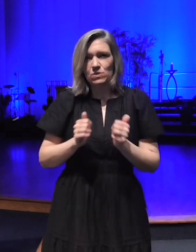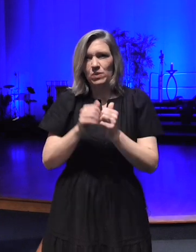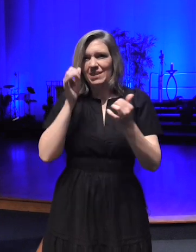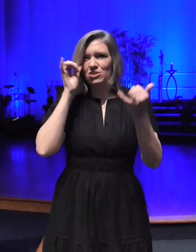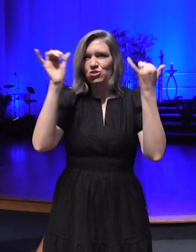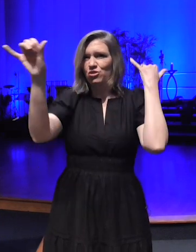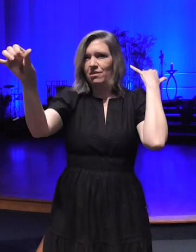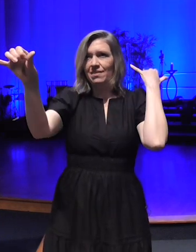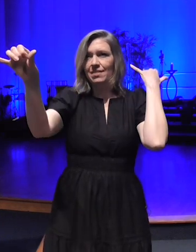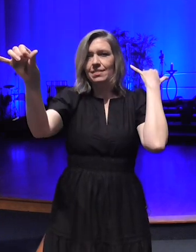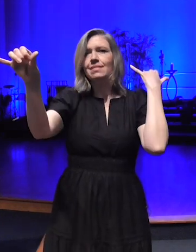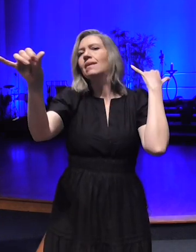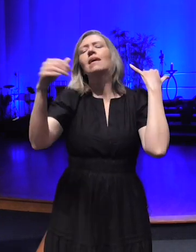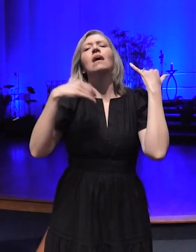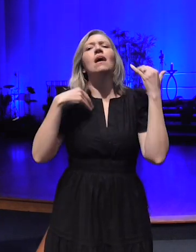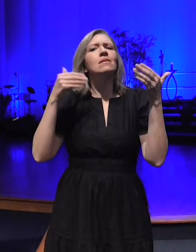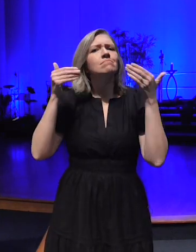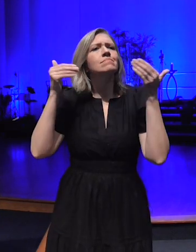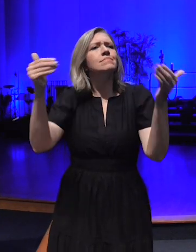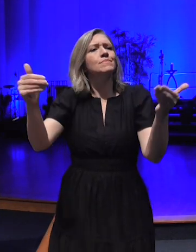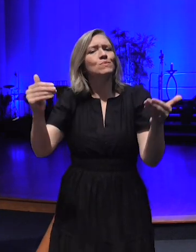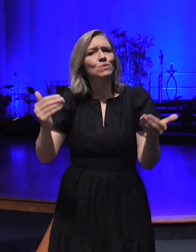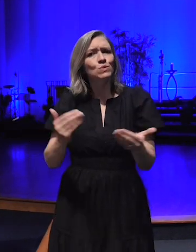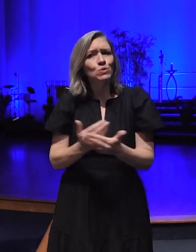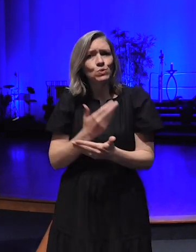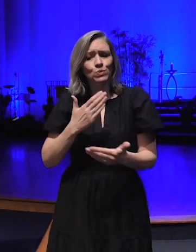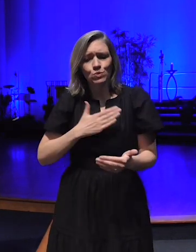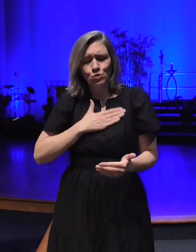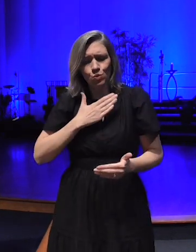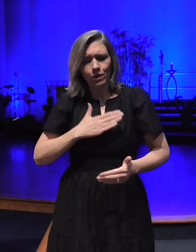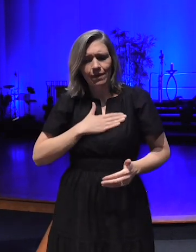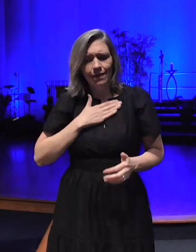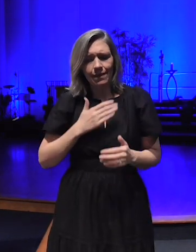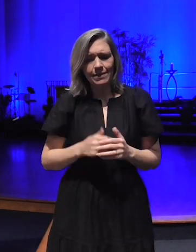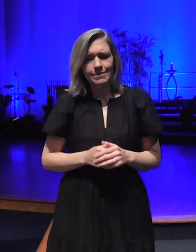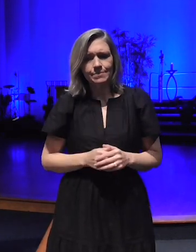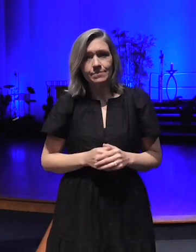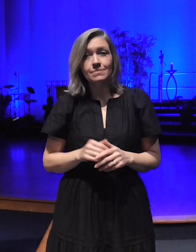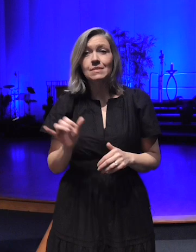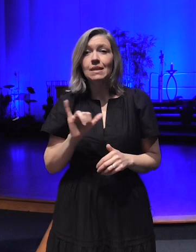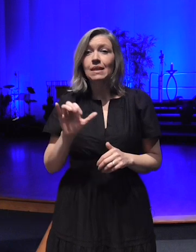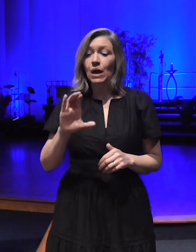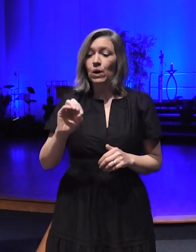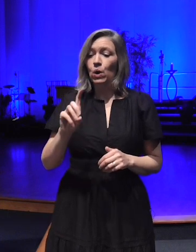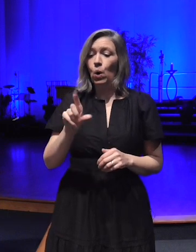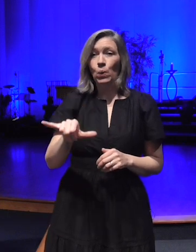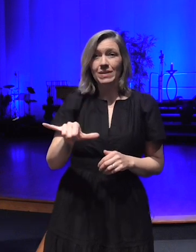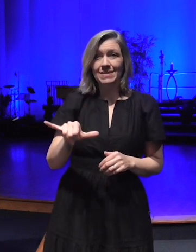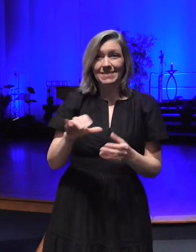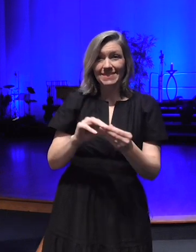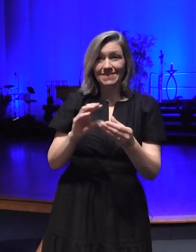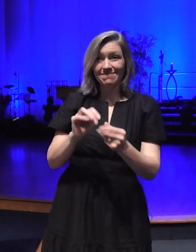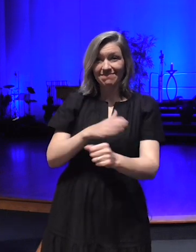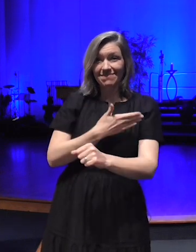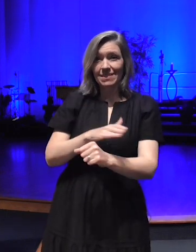con una nueva alegría como dice Cody. Recibo estas vibraciones ahora que las tengo, es la